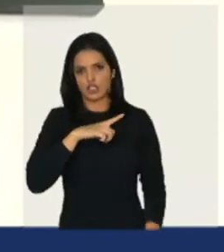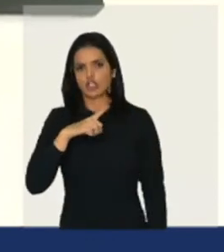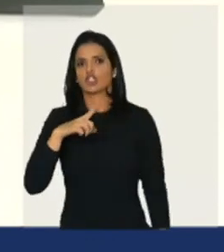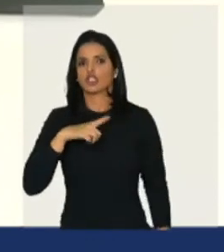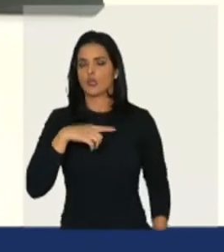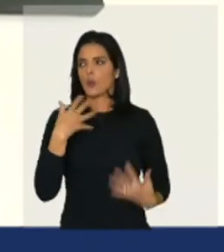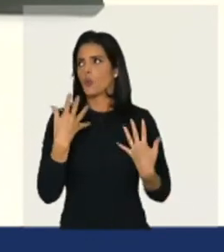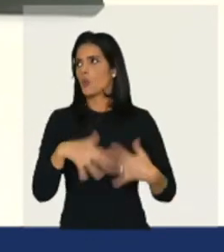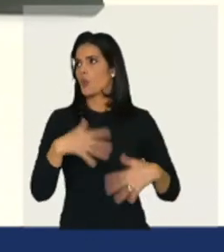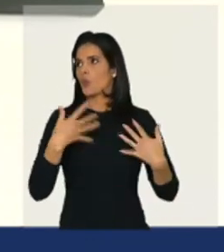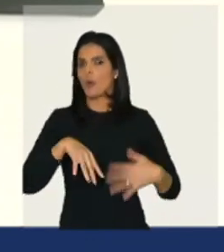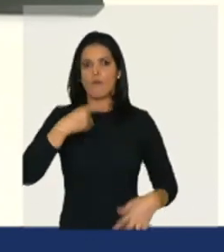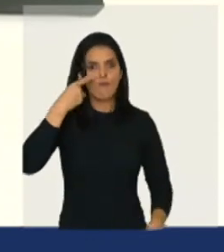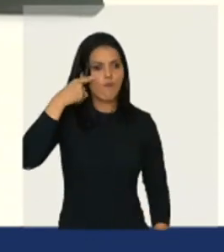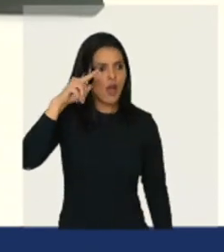ERA IMPRESSO. AÍ SIM, EXISTIA